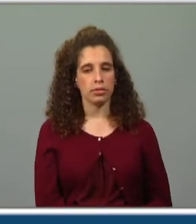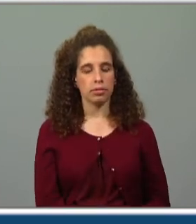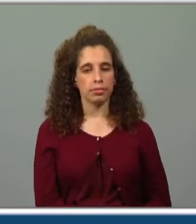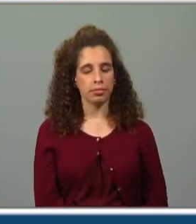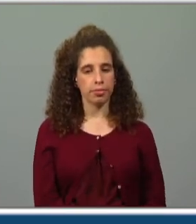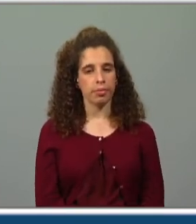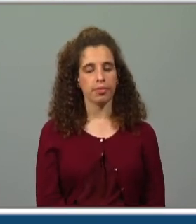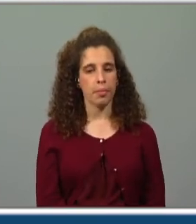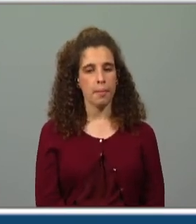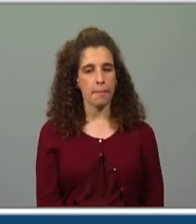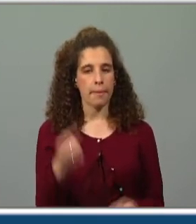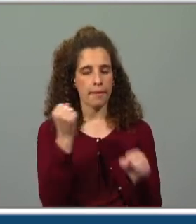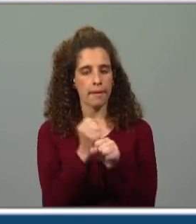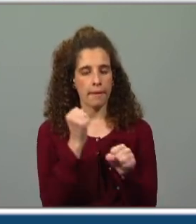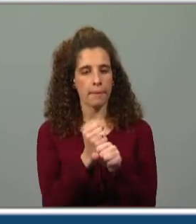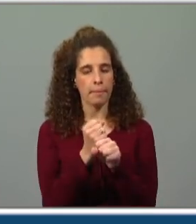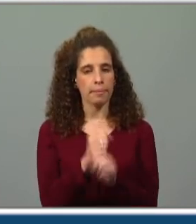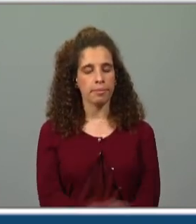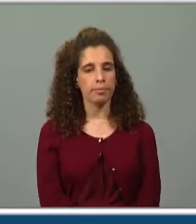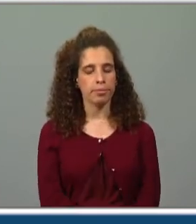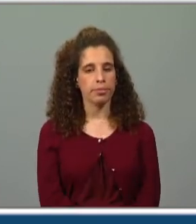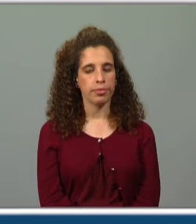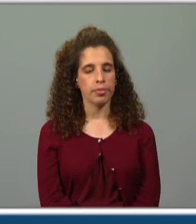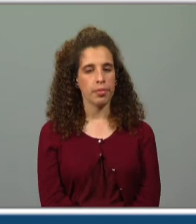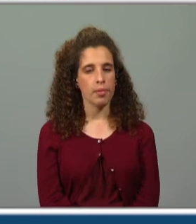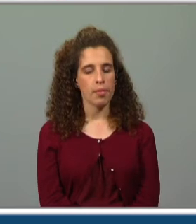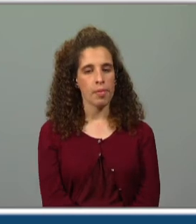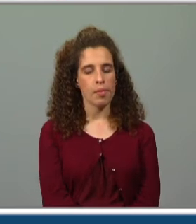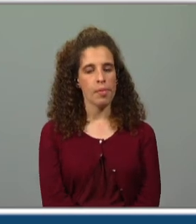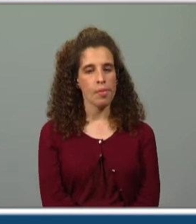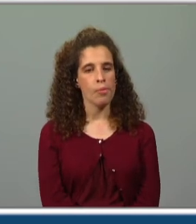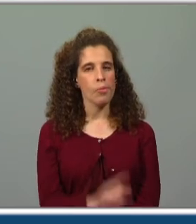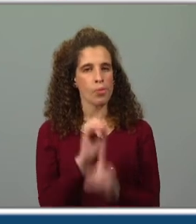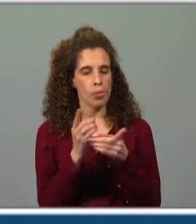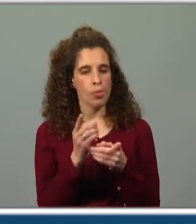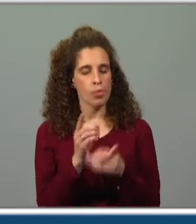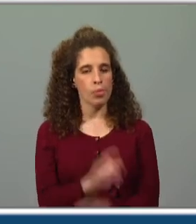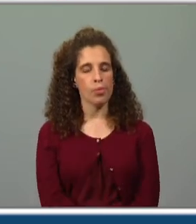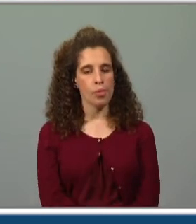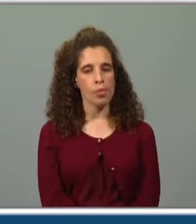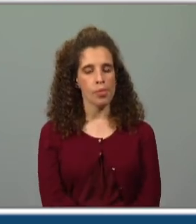é um exercia que o exercício convosco Portanto vamos começar então do plano 是一種與你一起鍛煉的運動所以讓我們從計劃開始